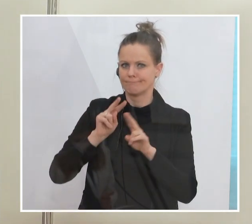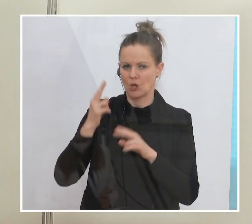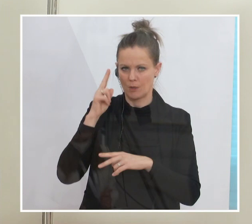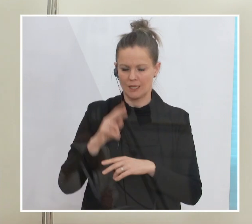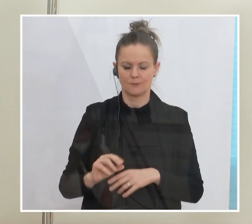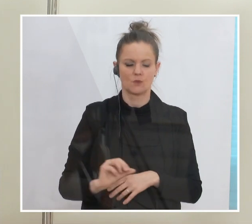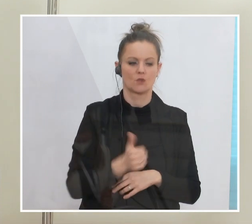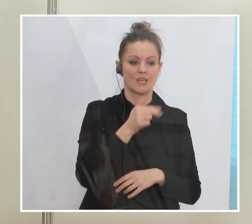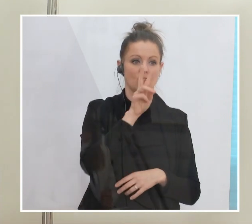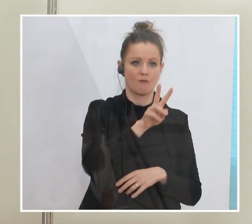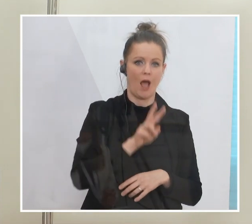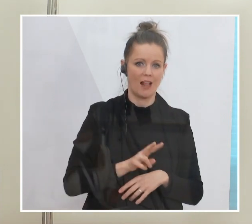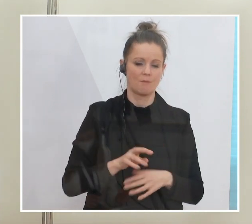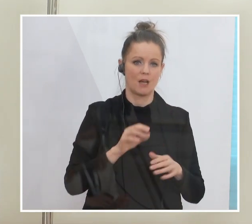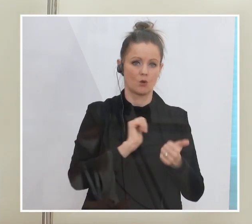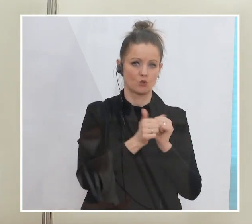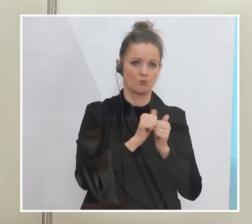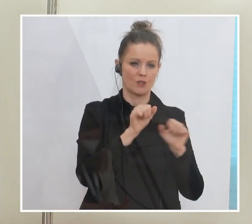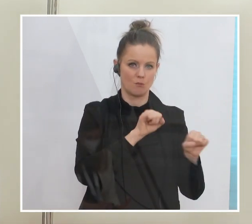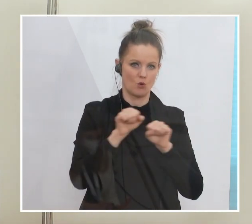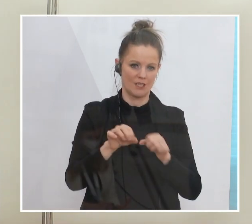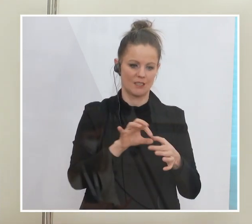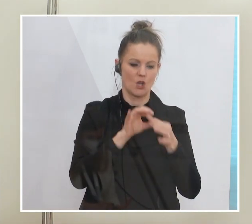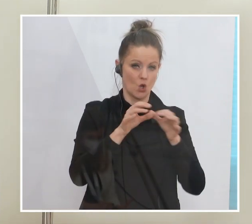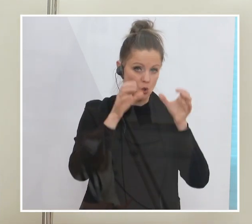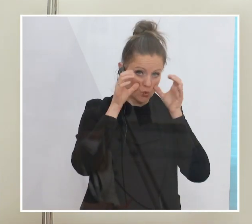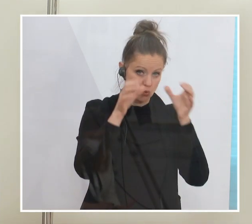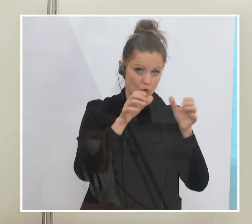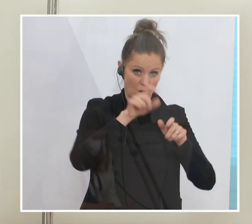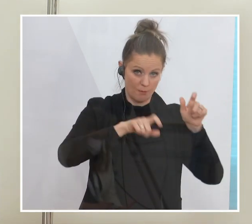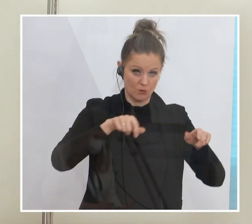Sportmöglichkeiten, das hat sich ja bezogen sowohl auf die Zuschauer als auch auf die